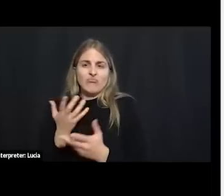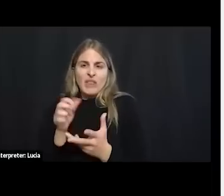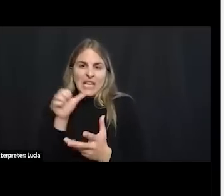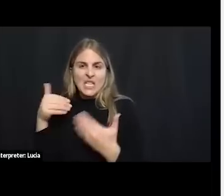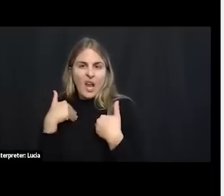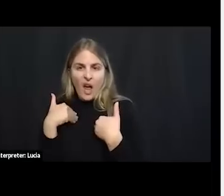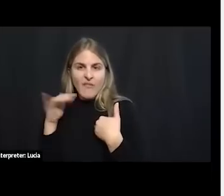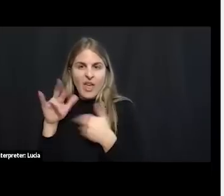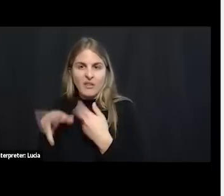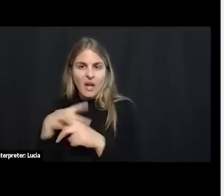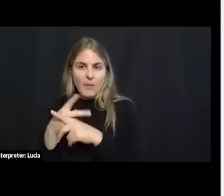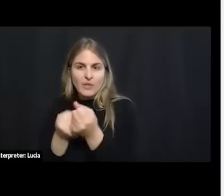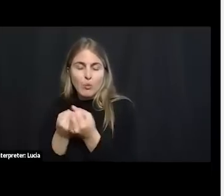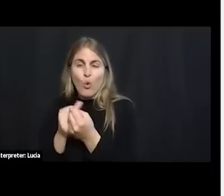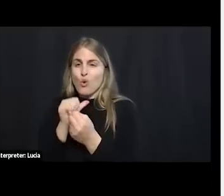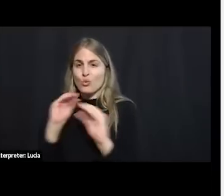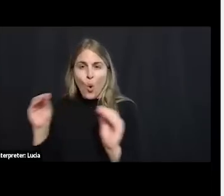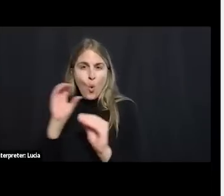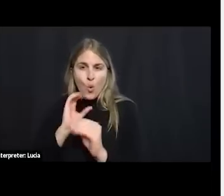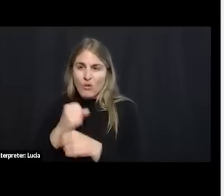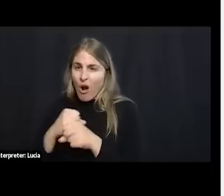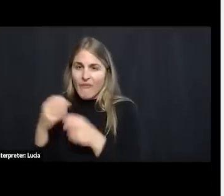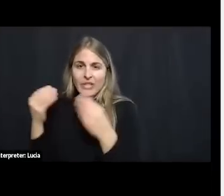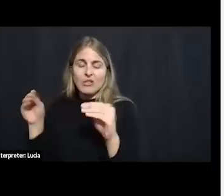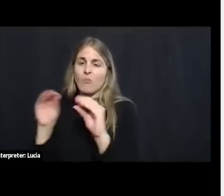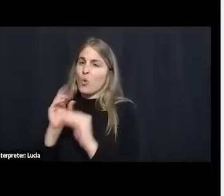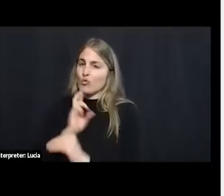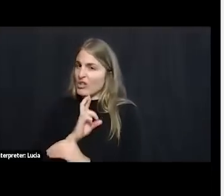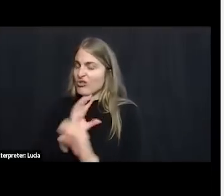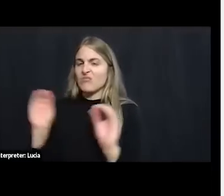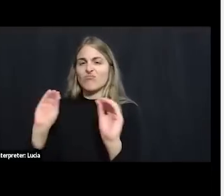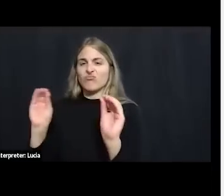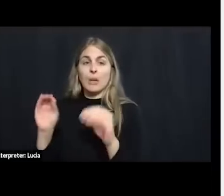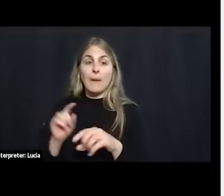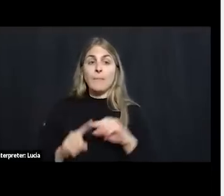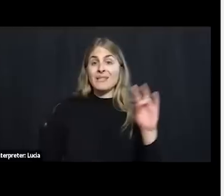o farmacéuticos con los que sintieran algún tipo de sentido de conexión. Mientras que siete participantes informaron